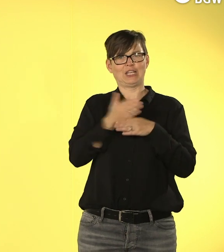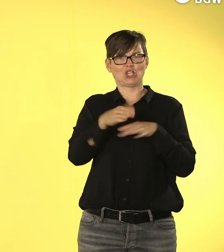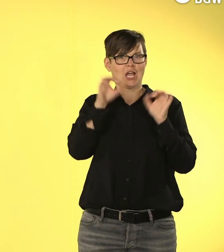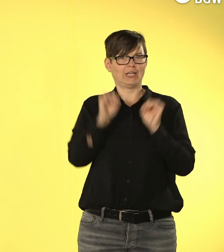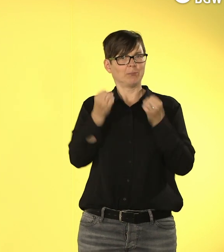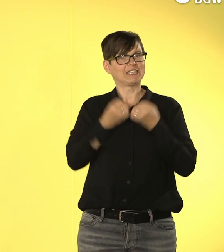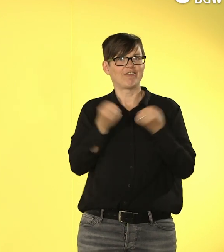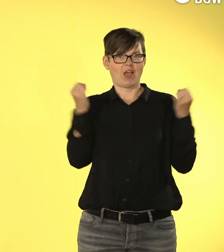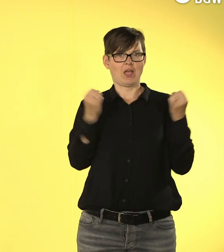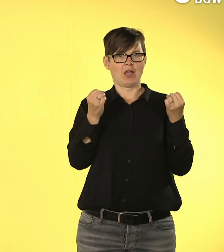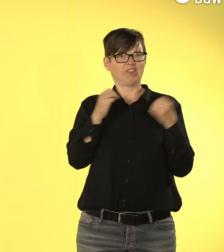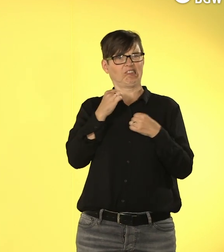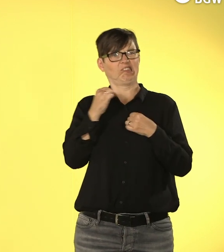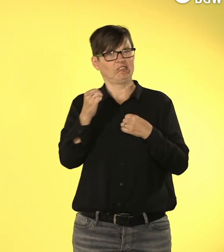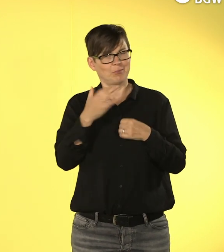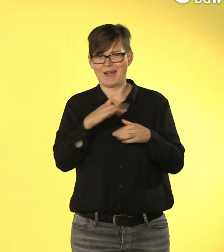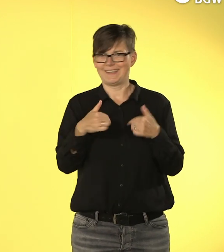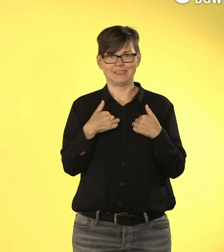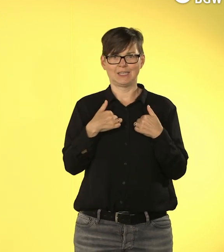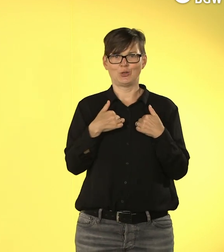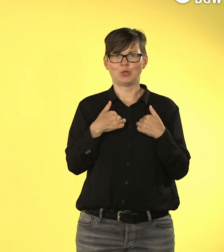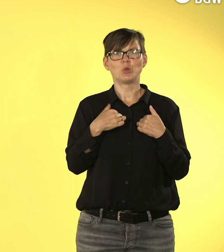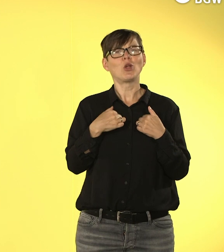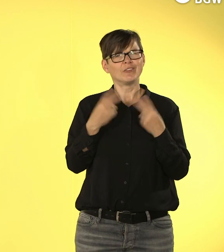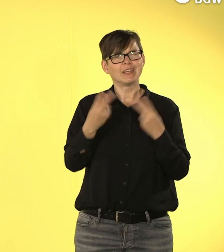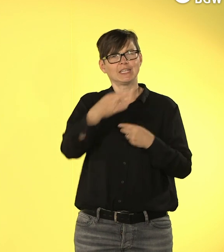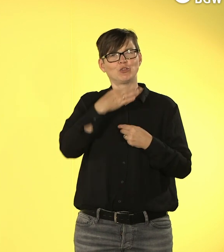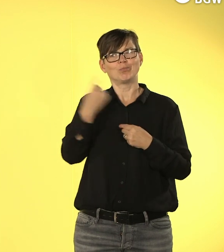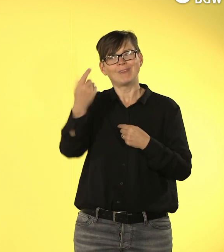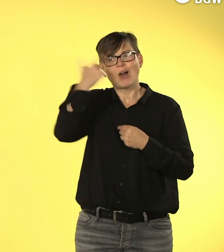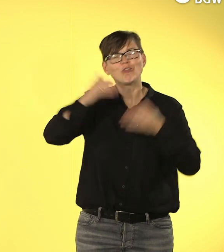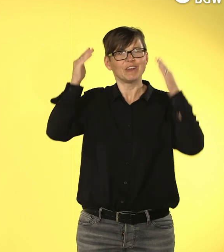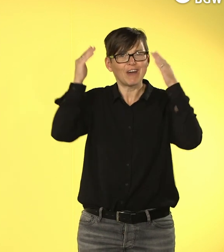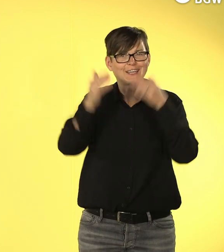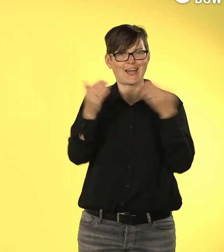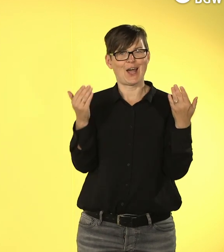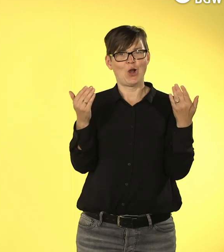Das ist wichtig, dieses Vertrauen und Verantwortungsbewusstsein,